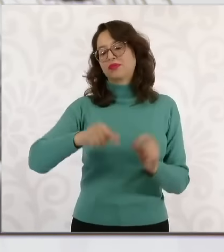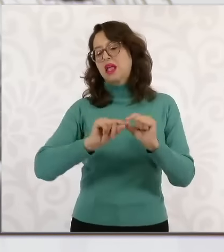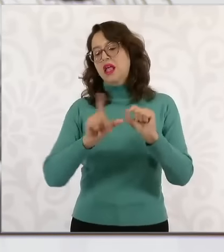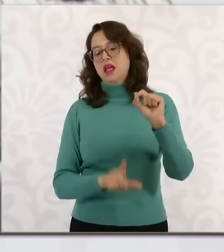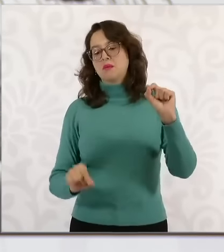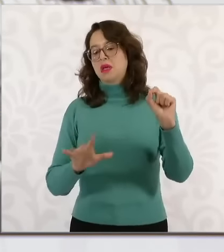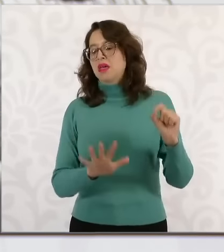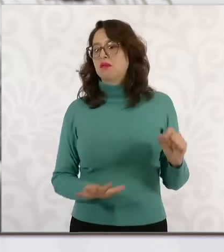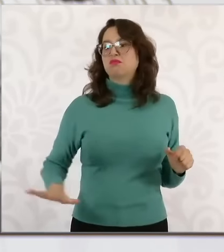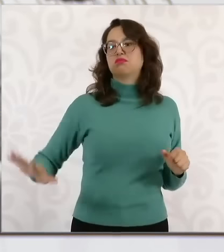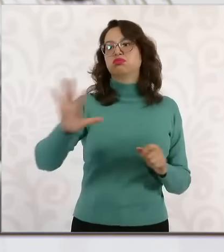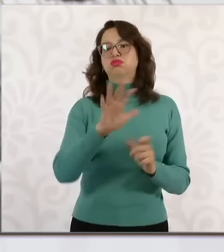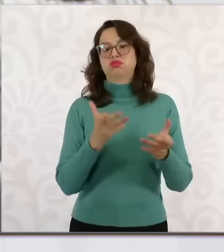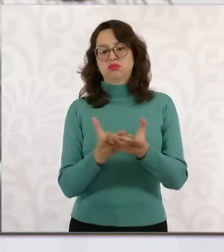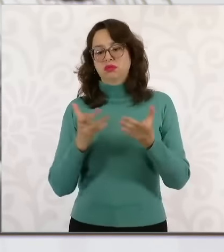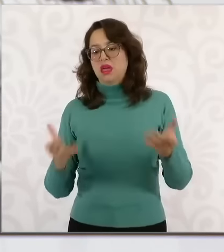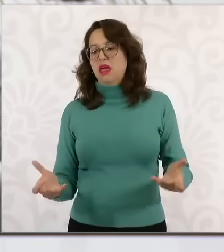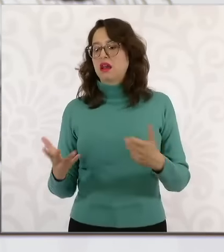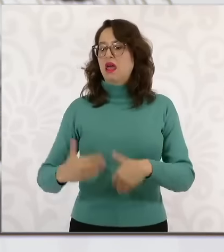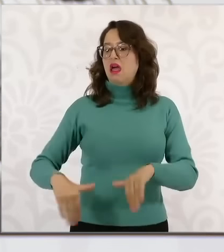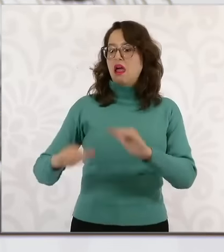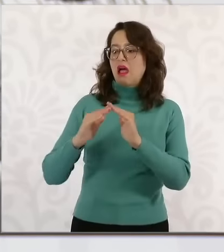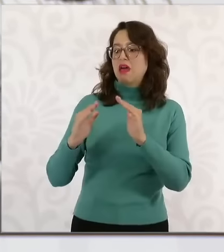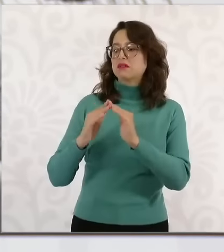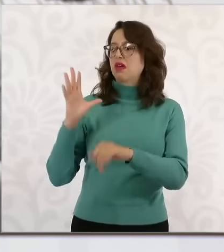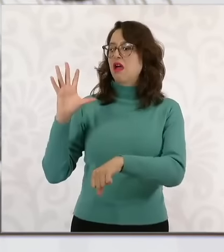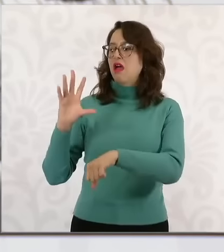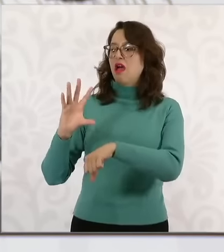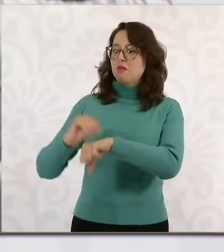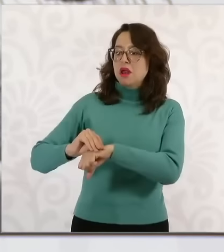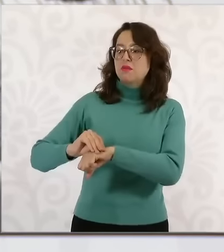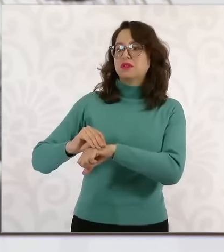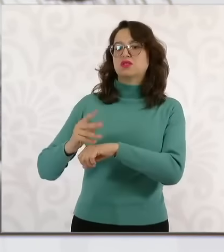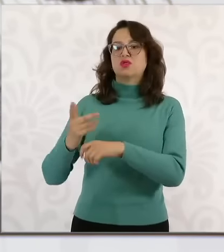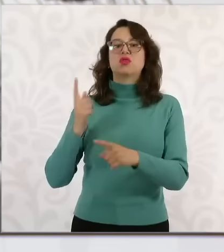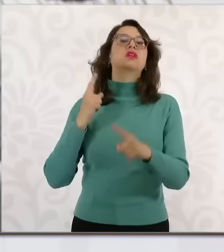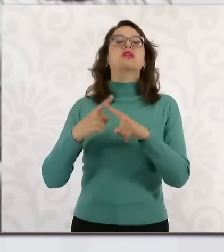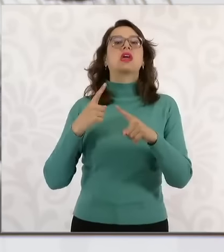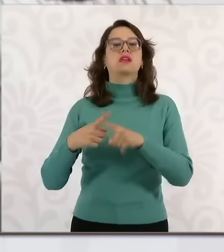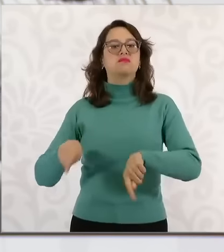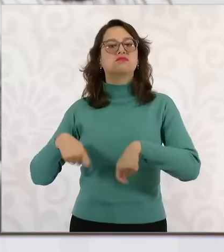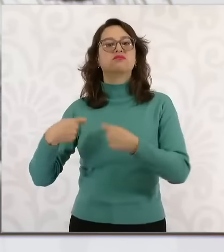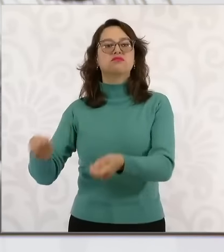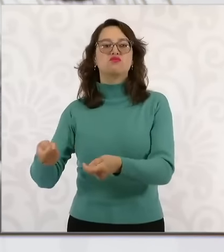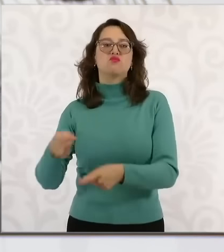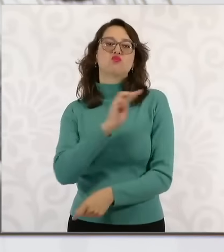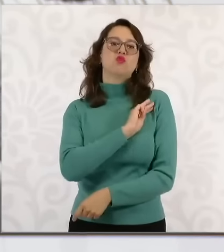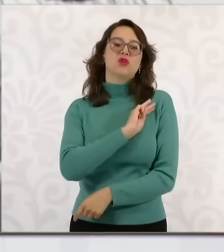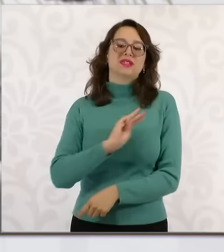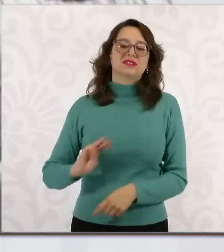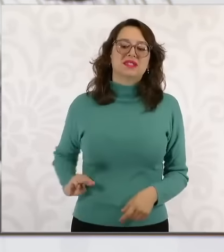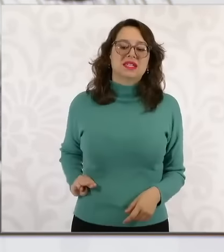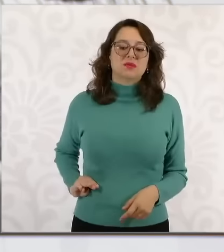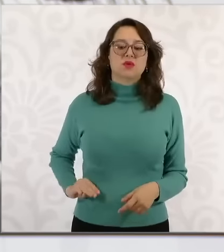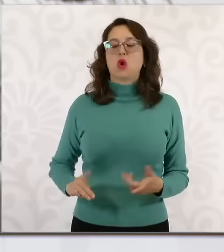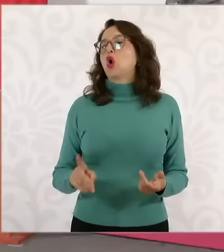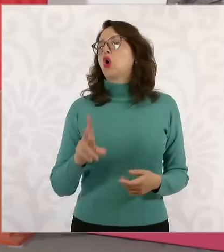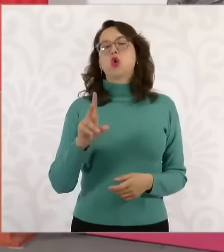los permisos de construcción eh son municipales y no es por decir que los municipios no hacen